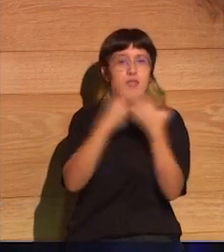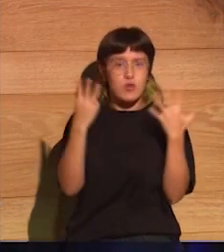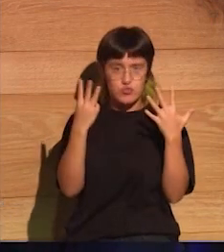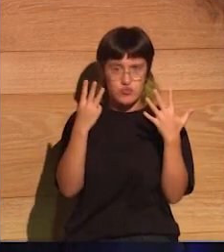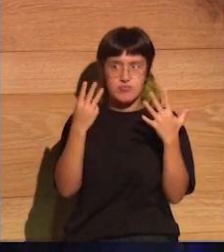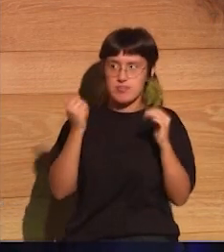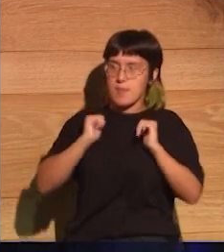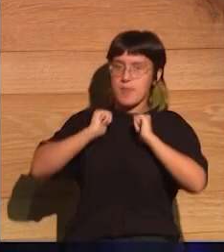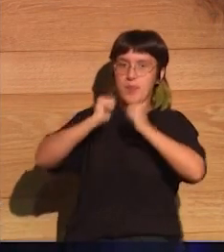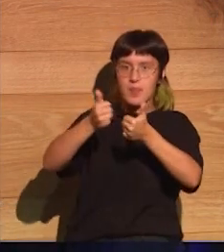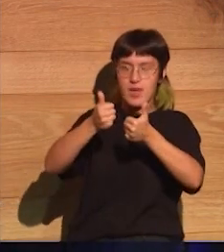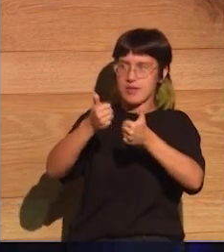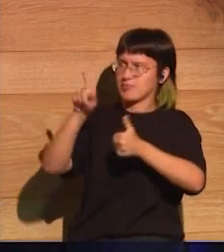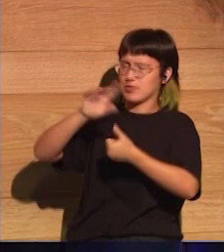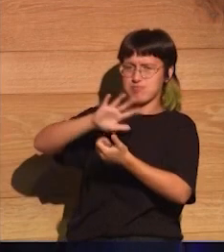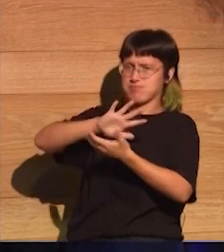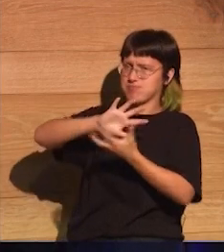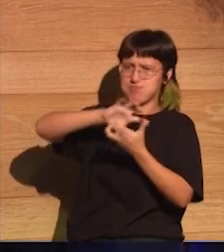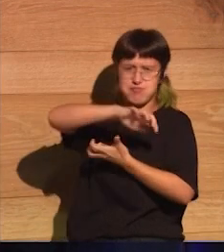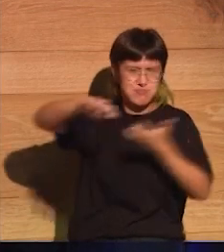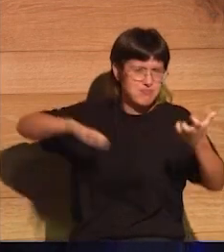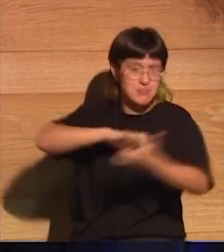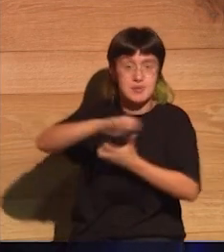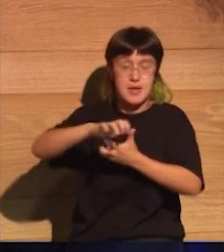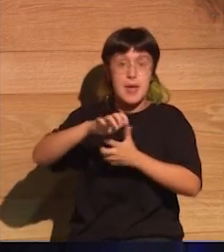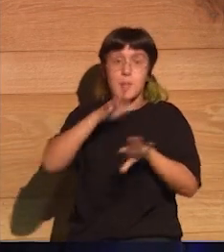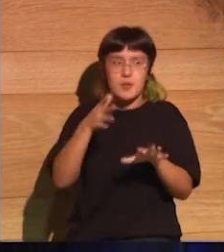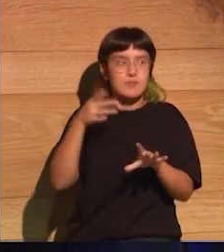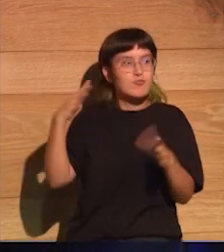fue una revolución, porque allí estábamos todos con un objetivo clave